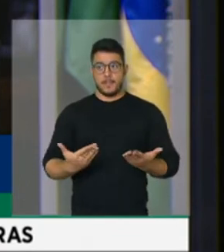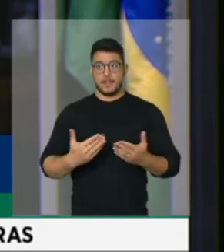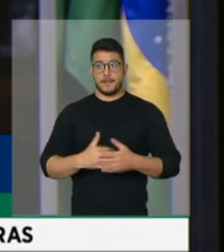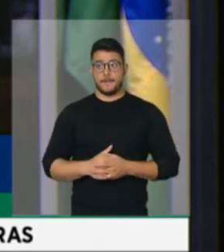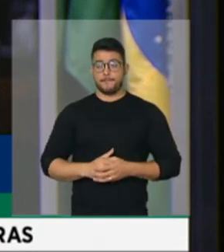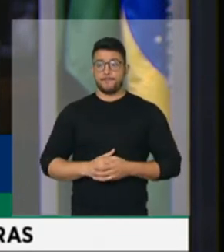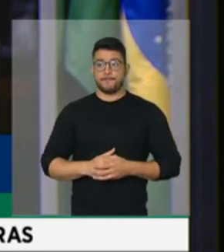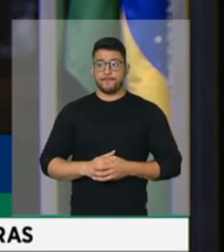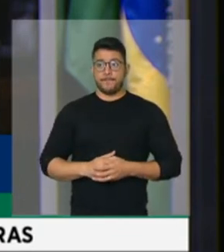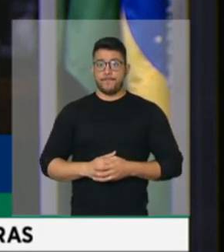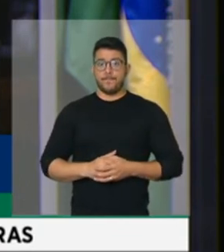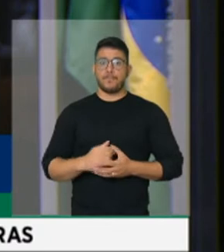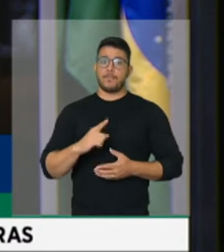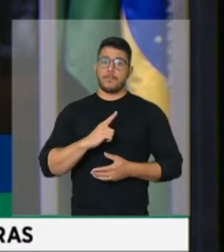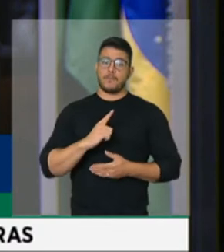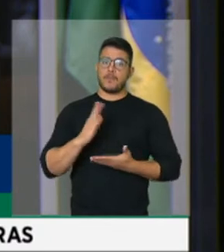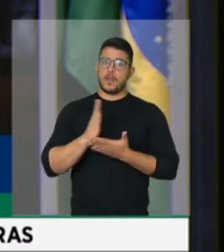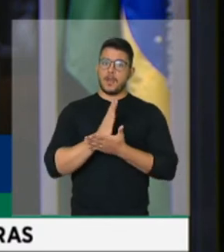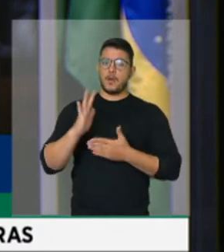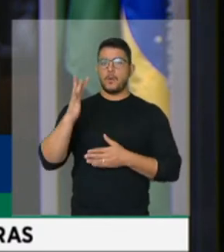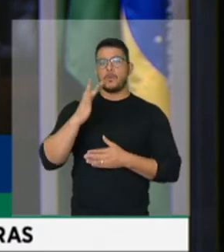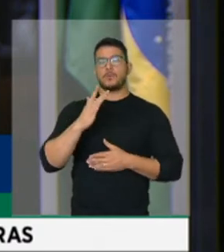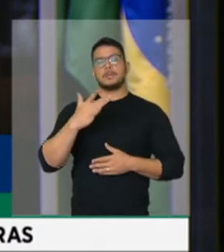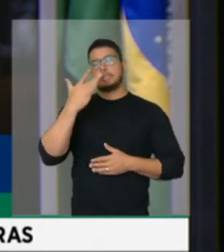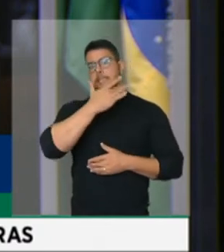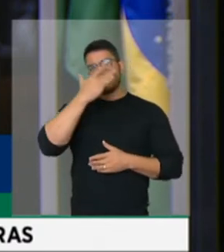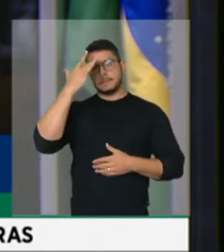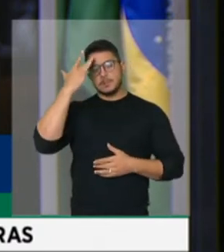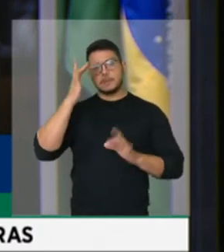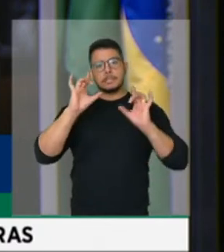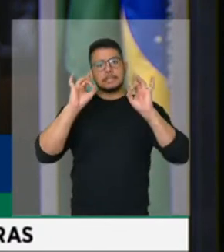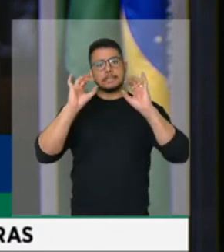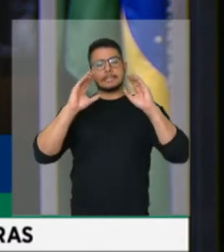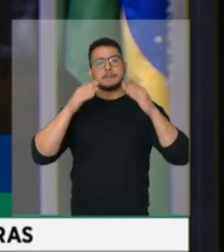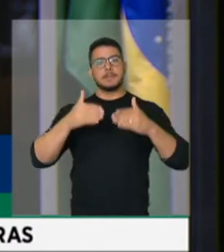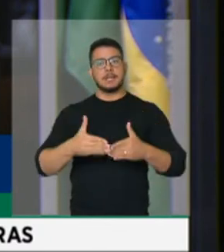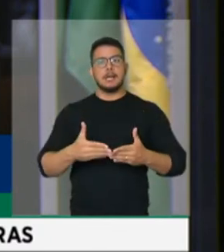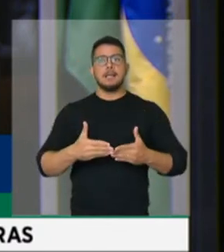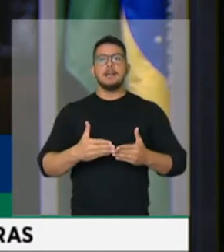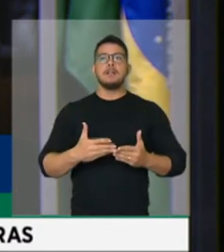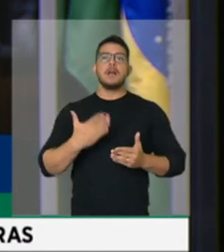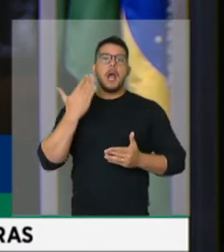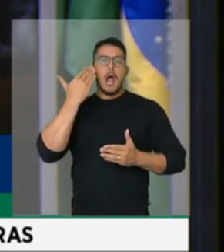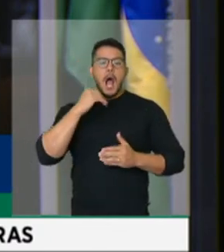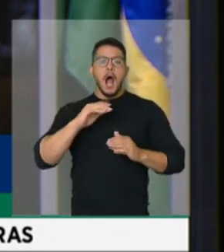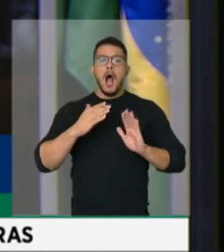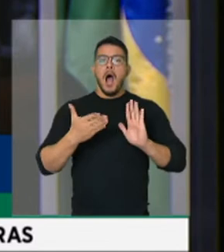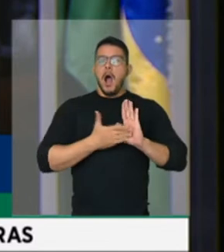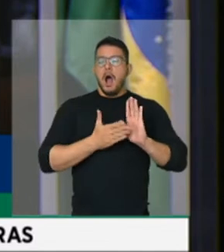ESSAS PROPOSIÇÕES LANÇARAM FUNDAMENTOS QUE AMPARARAM A FORMULAÇÃO DA MEDIDA PROVISÓRIA NÚMERO 1031/2021 QUE ORA RELATAMOS. TENDO EM